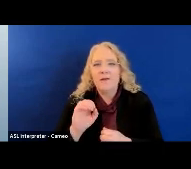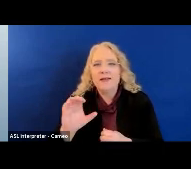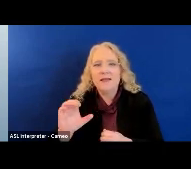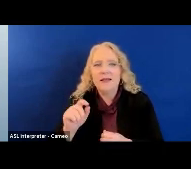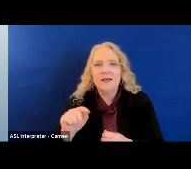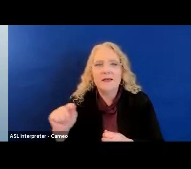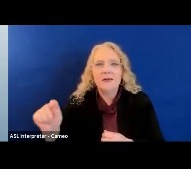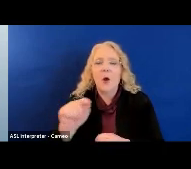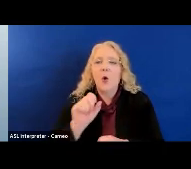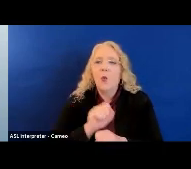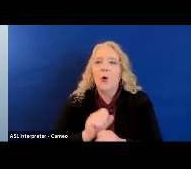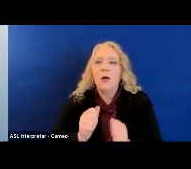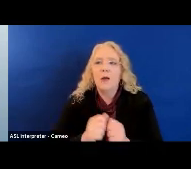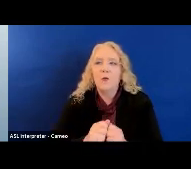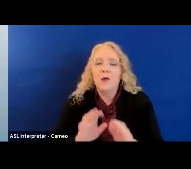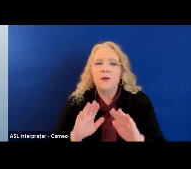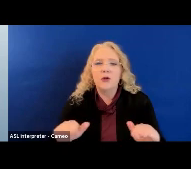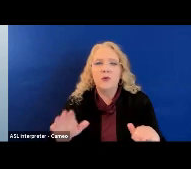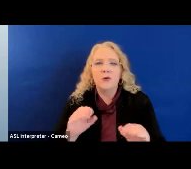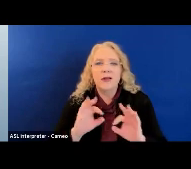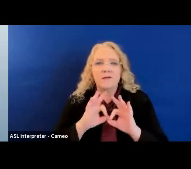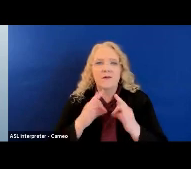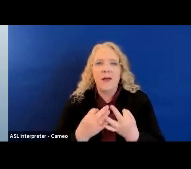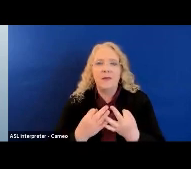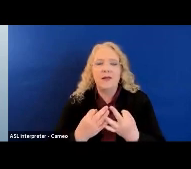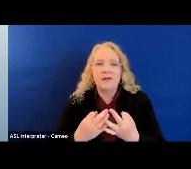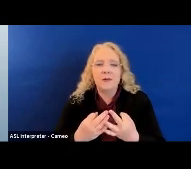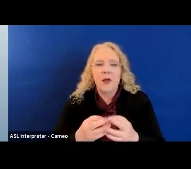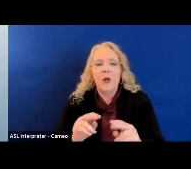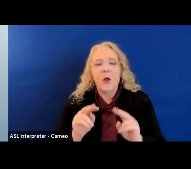mientras trabajan con niños y familias, por lo que esperamos destacarlos en